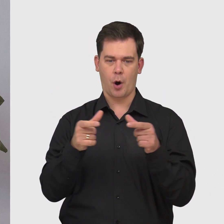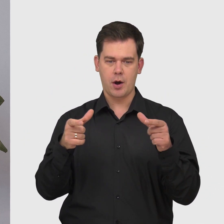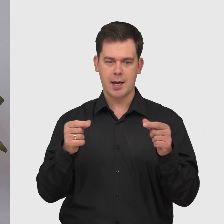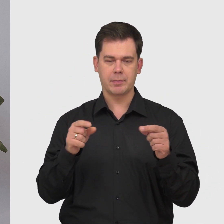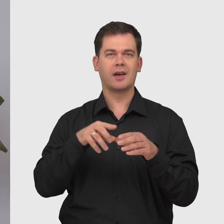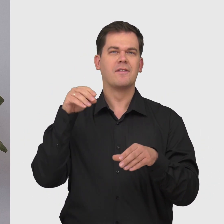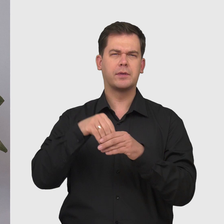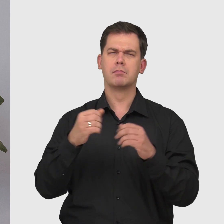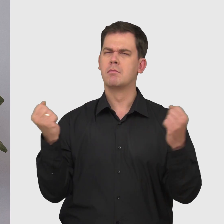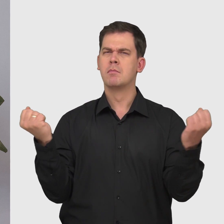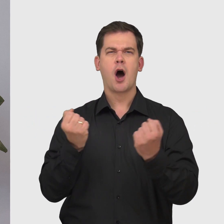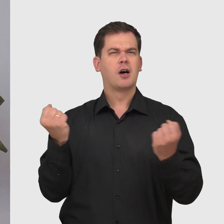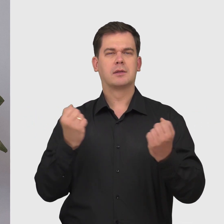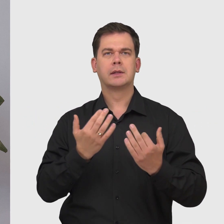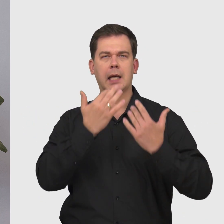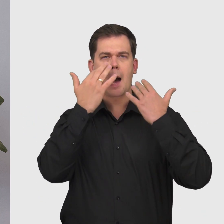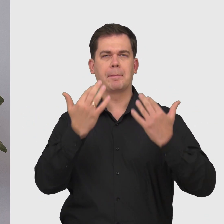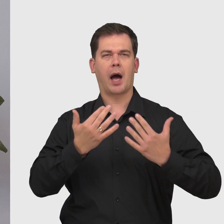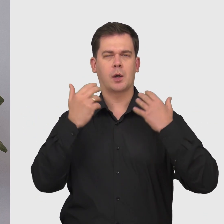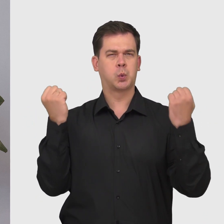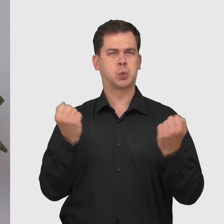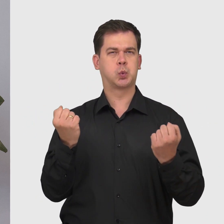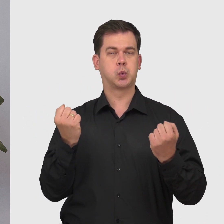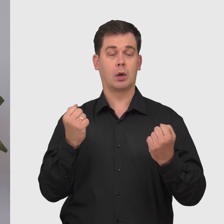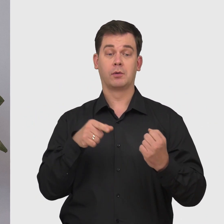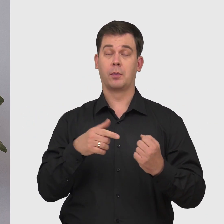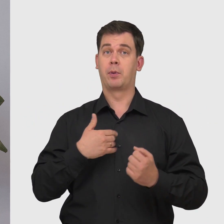specjalne pojemniczki do przechowywania silnych substancji zapachowych,